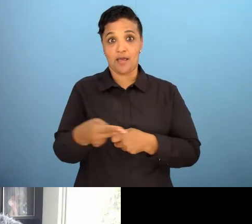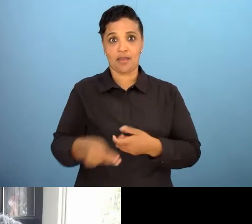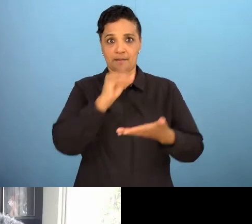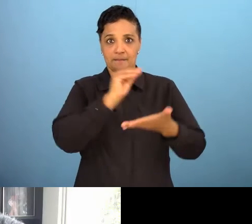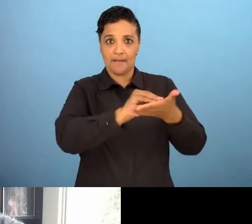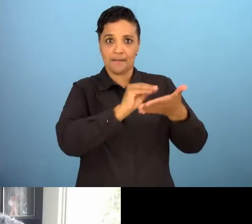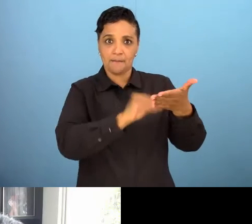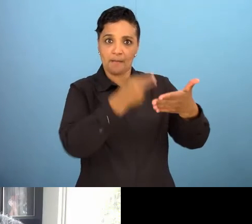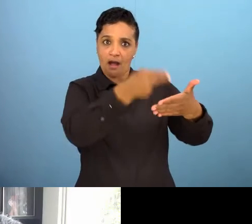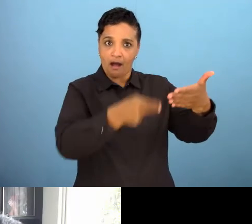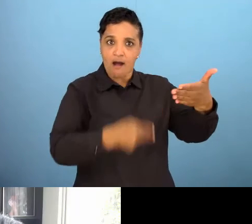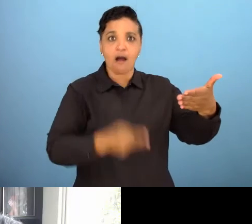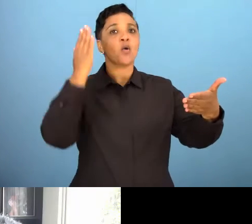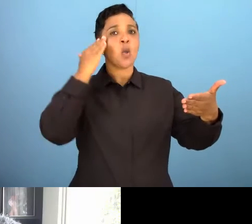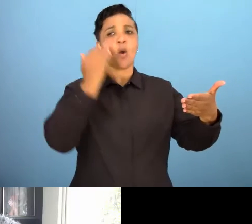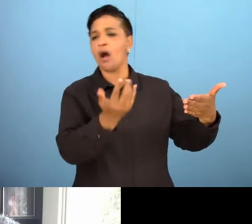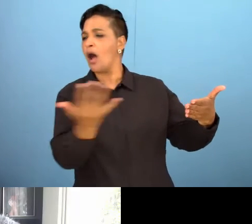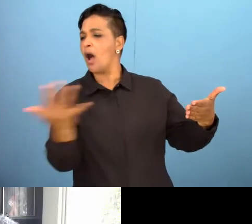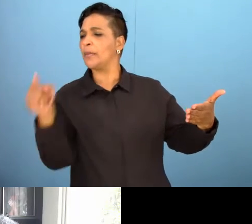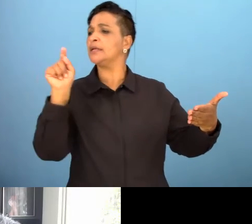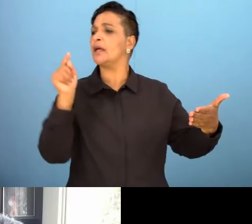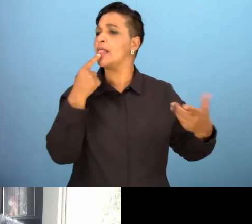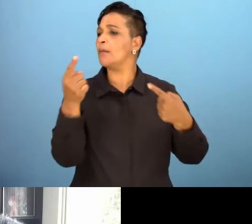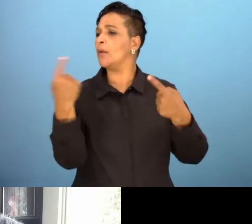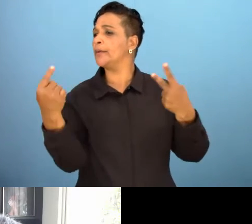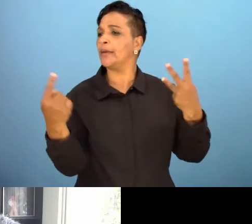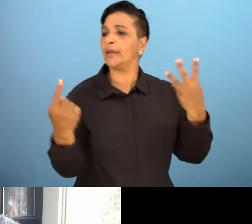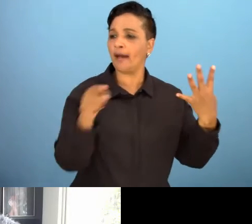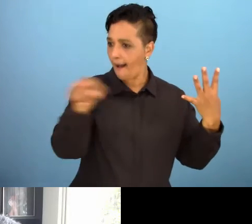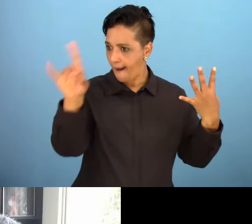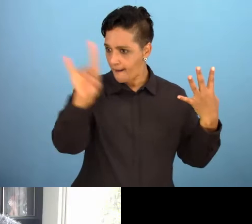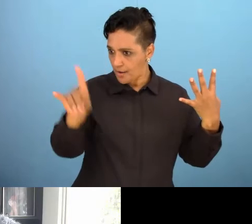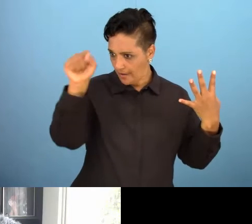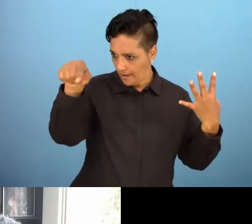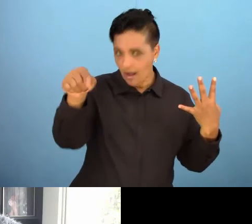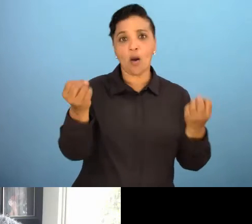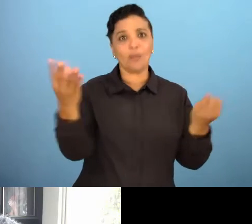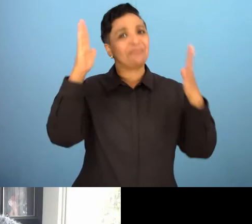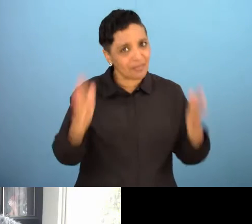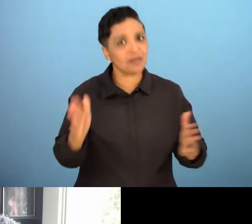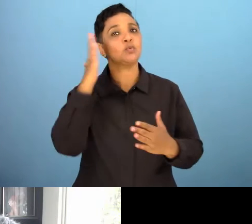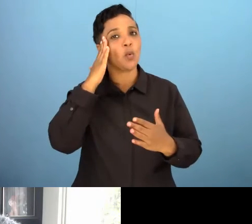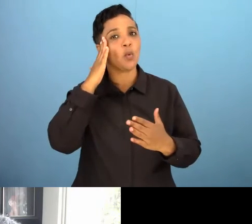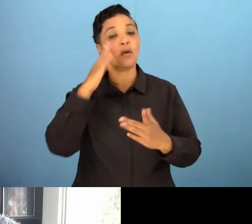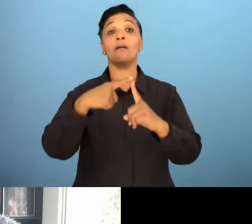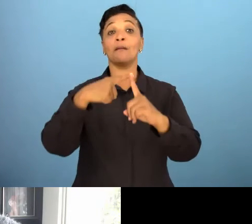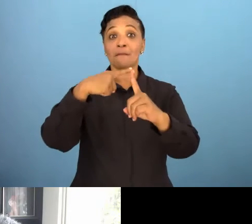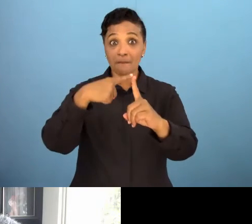recopilación, registro asegurando la información no solo para conocer el